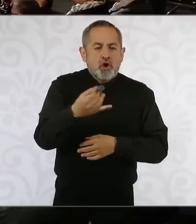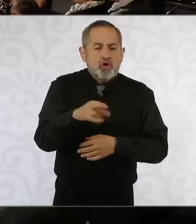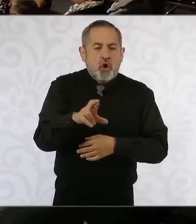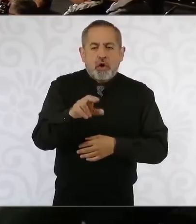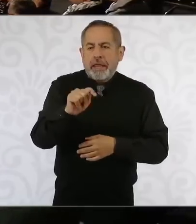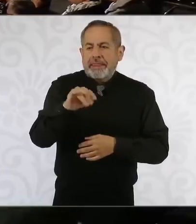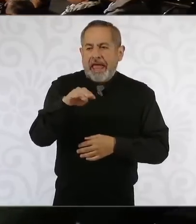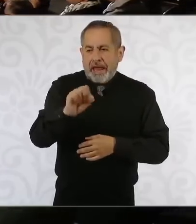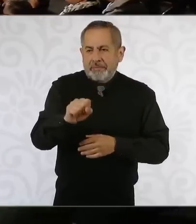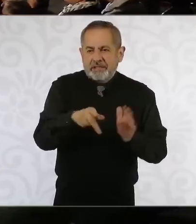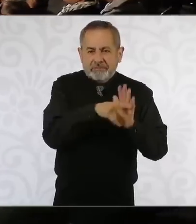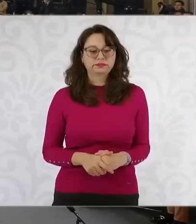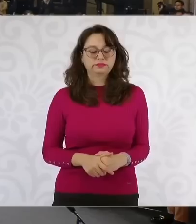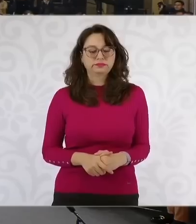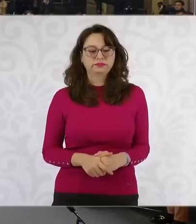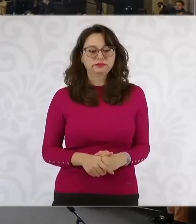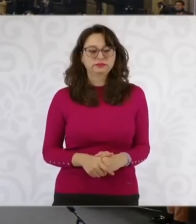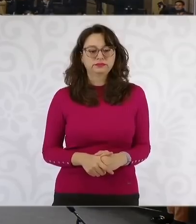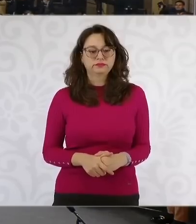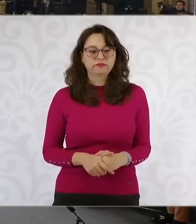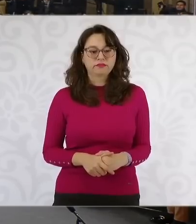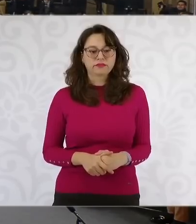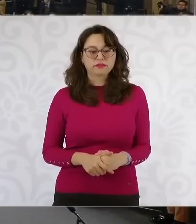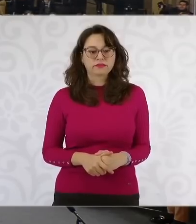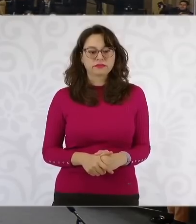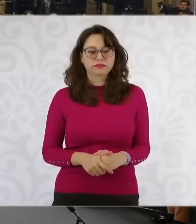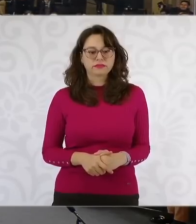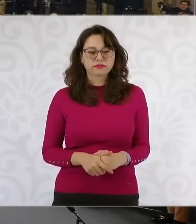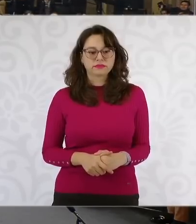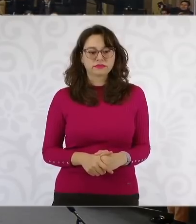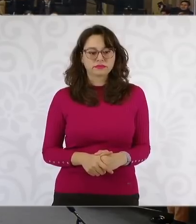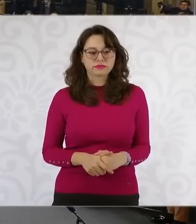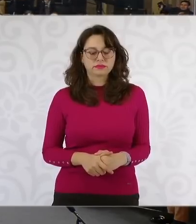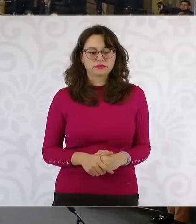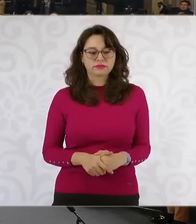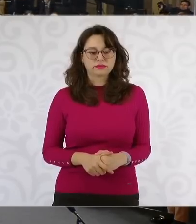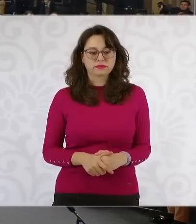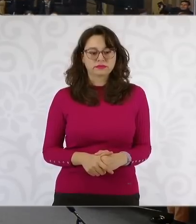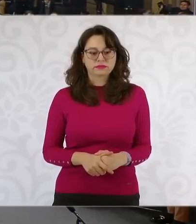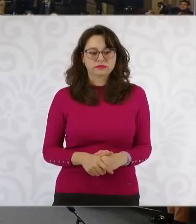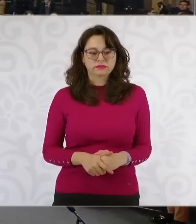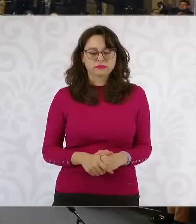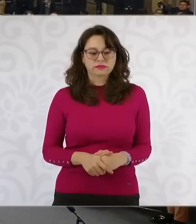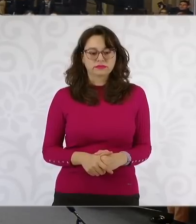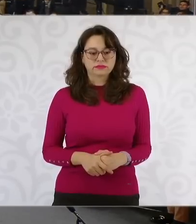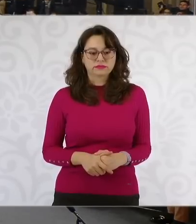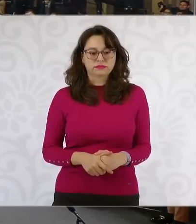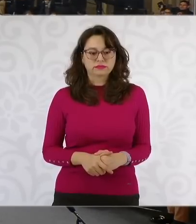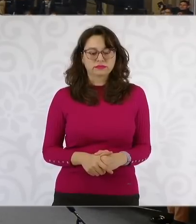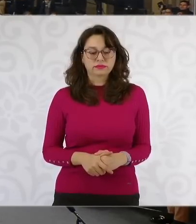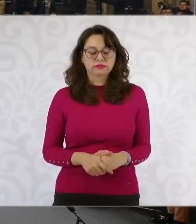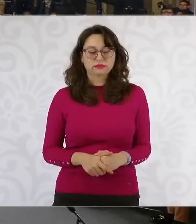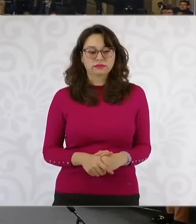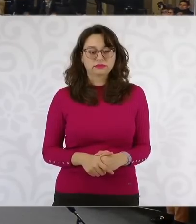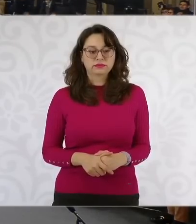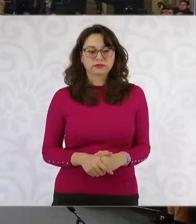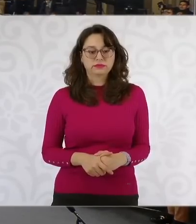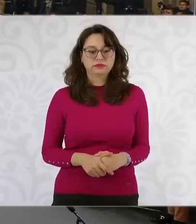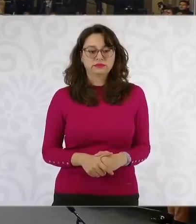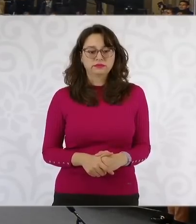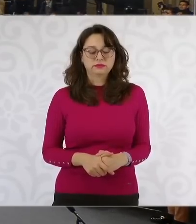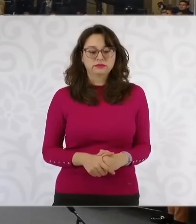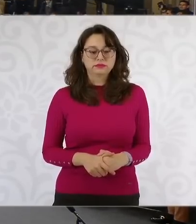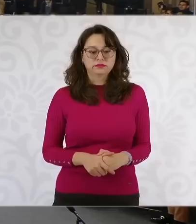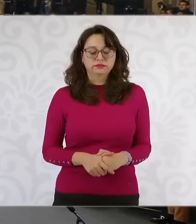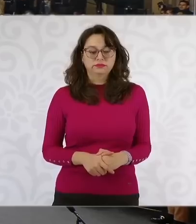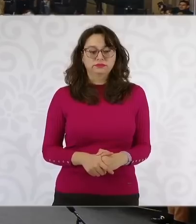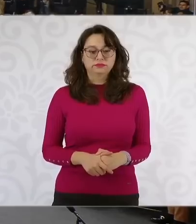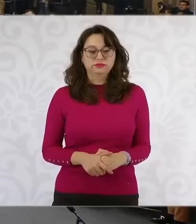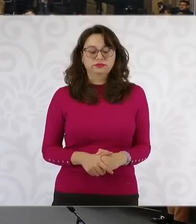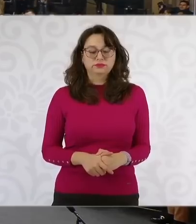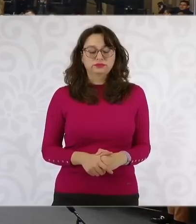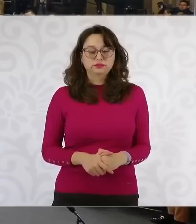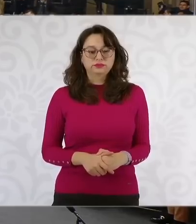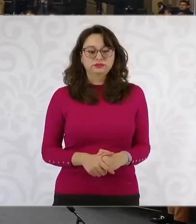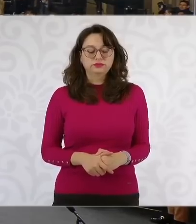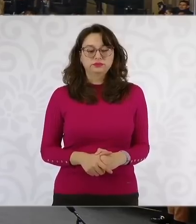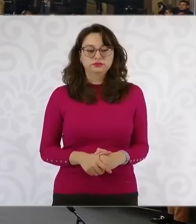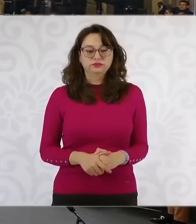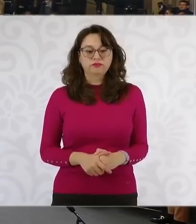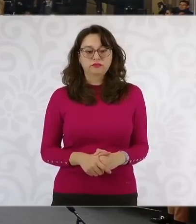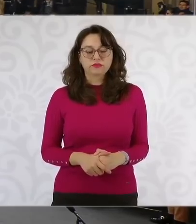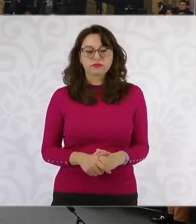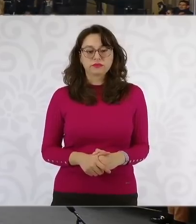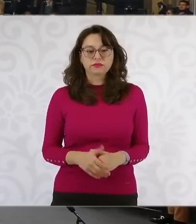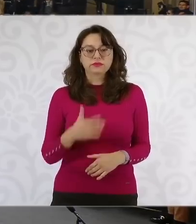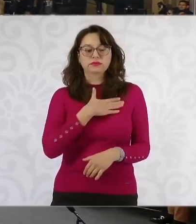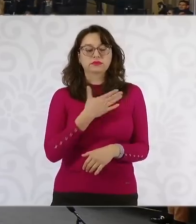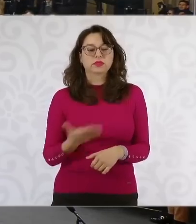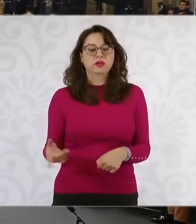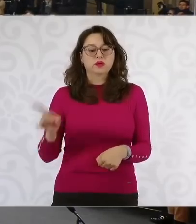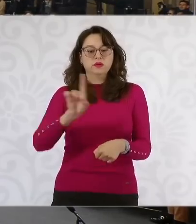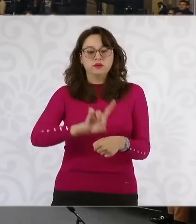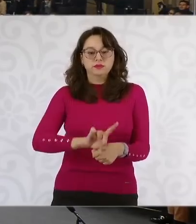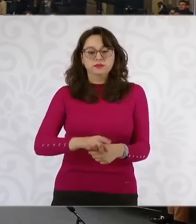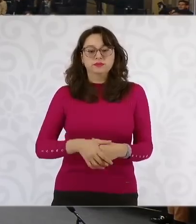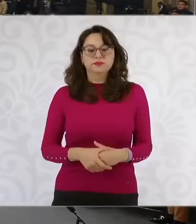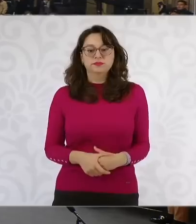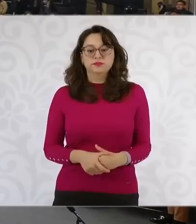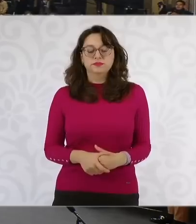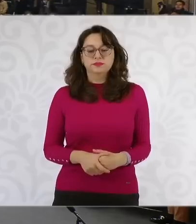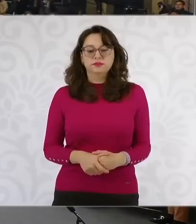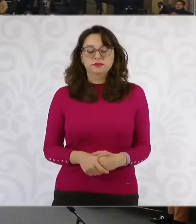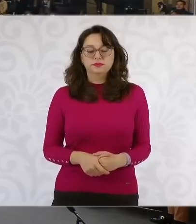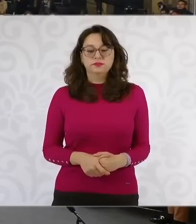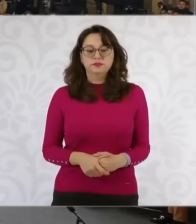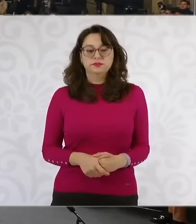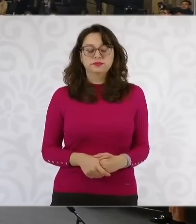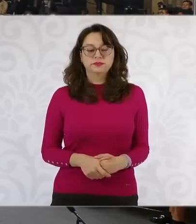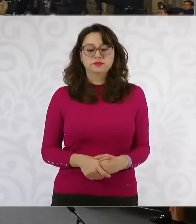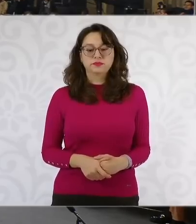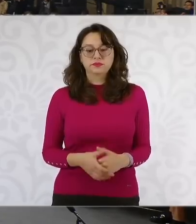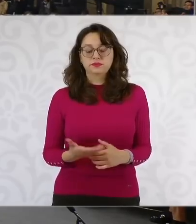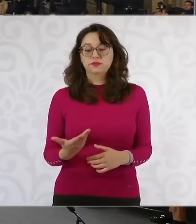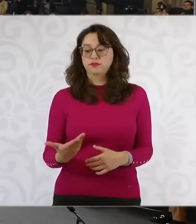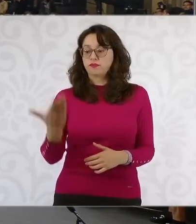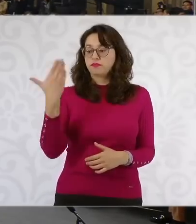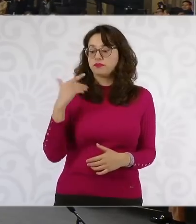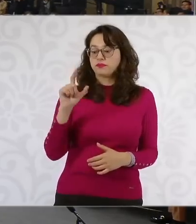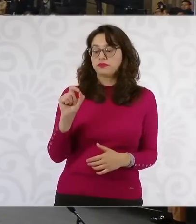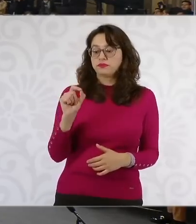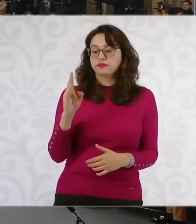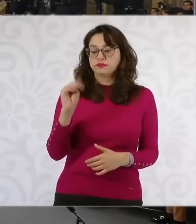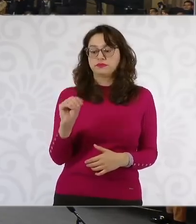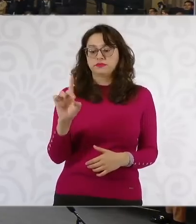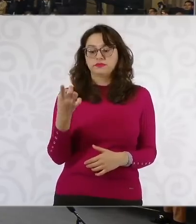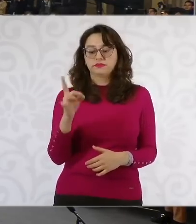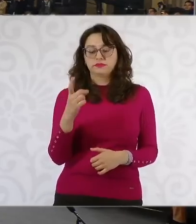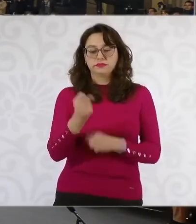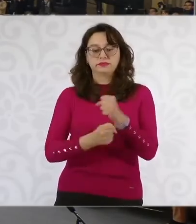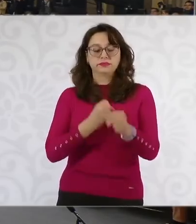científicas muy buenos días el pasado 29 de diciembre del presente año el medio informativo